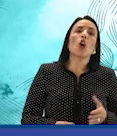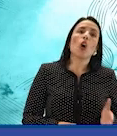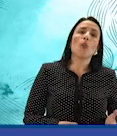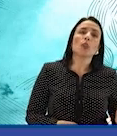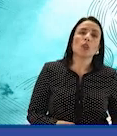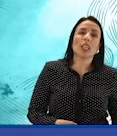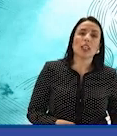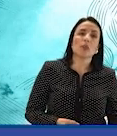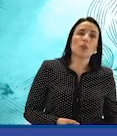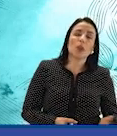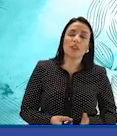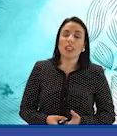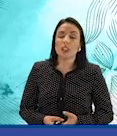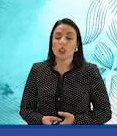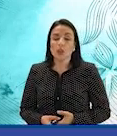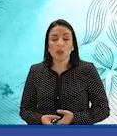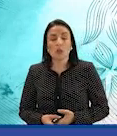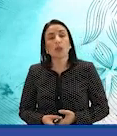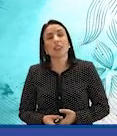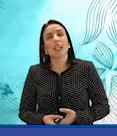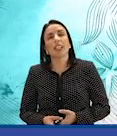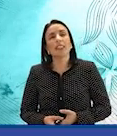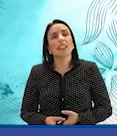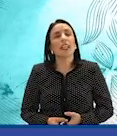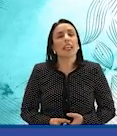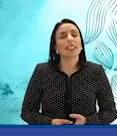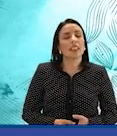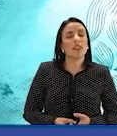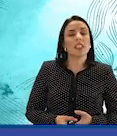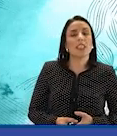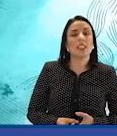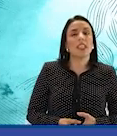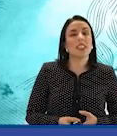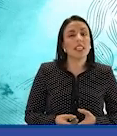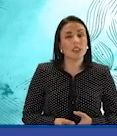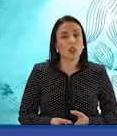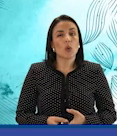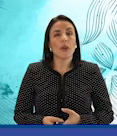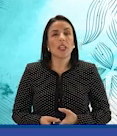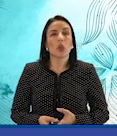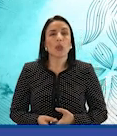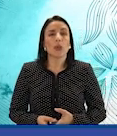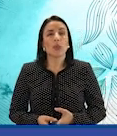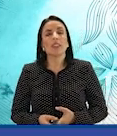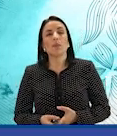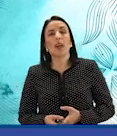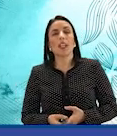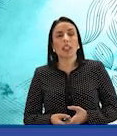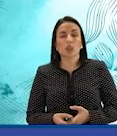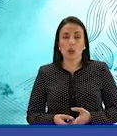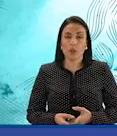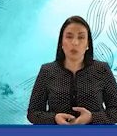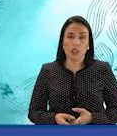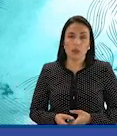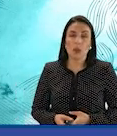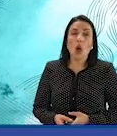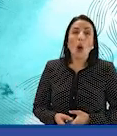¿Cómo son las modificaciones presupuestarias establecidas en el 109 del Código Municipal y los compromisos